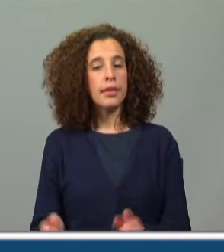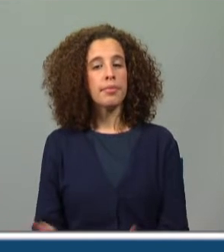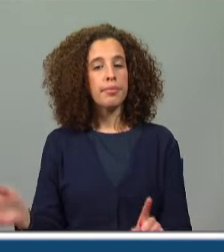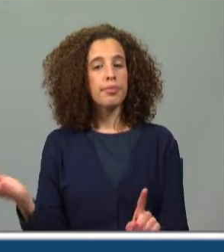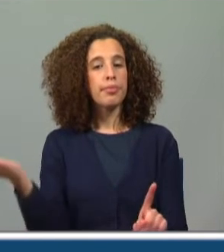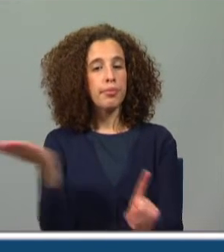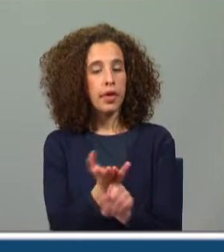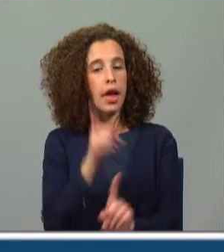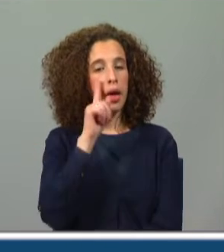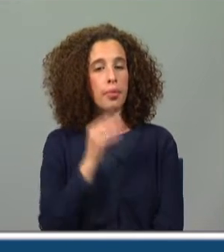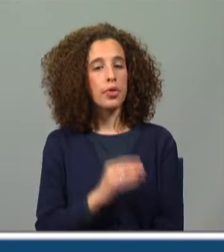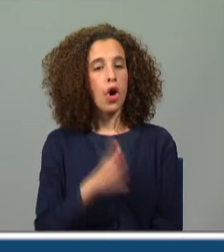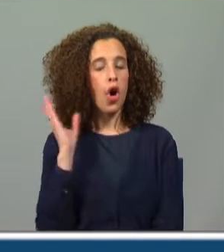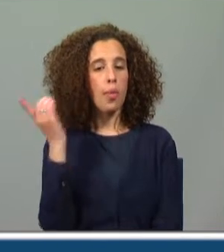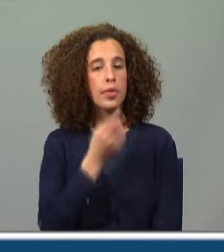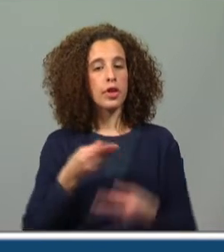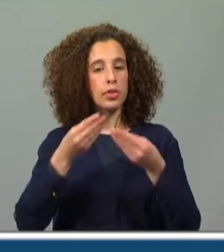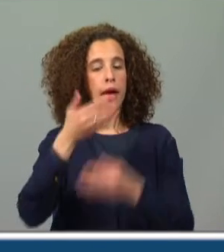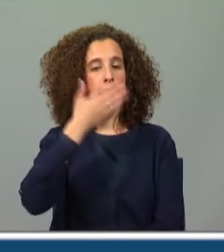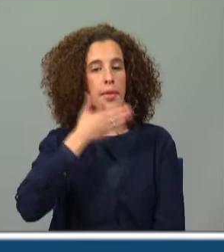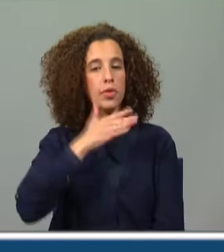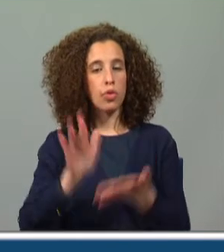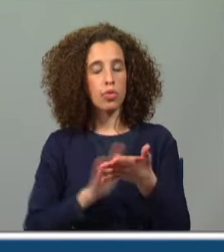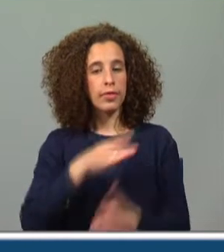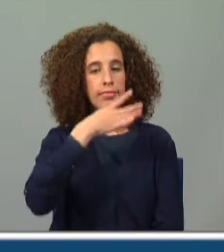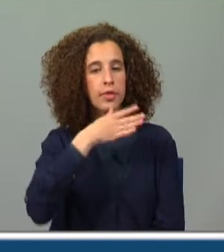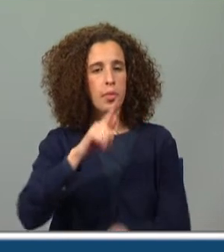emprestar o livrar narradora pelo tempo que ela quiser esta atitude firme e 借用敘述者的書她想要這種堅定的態度和